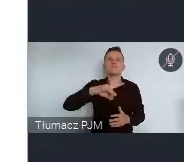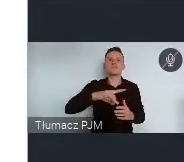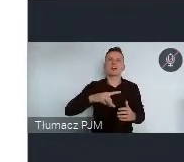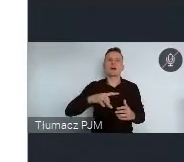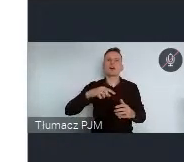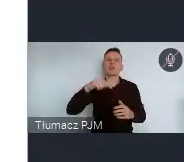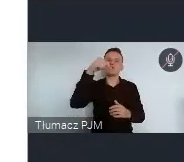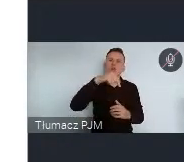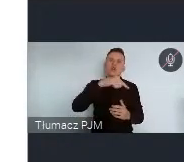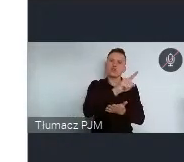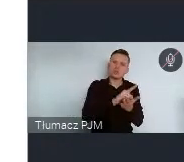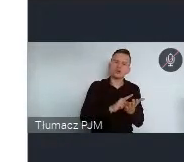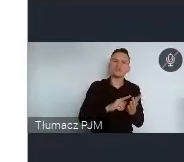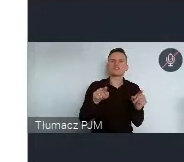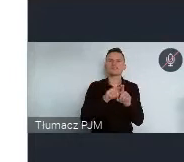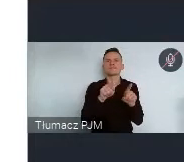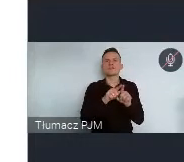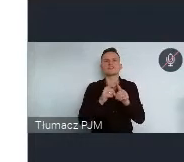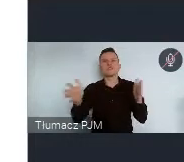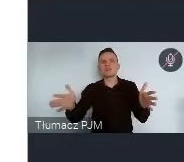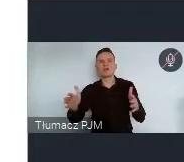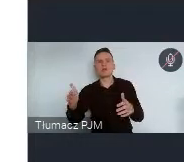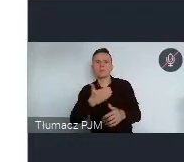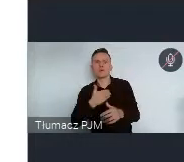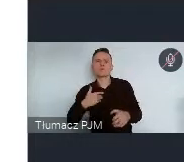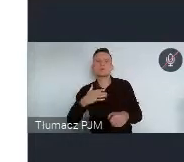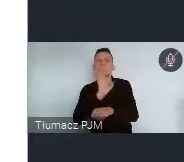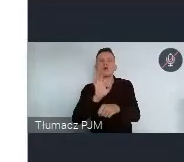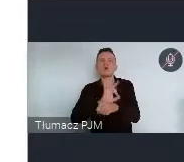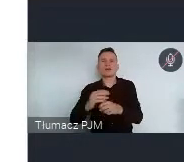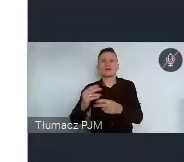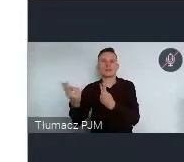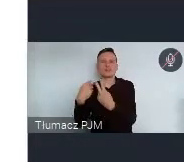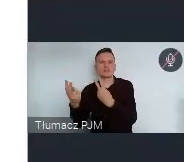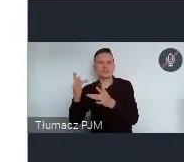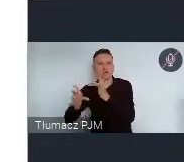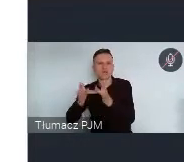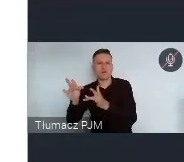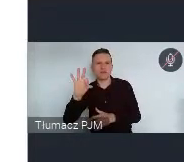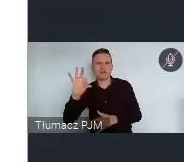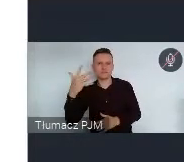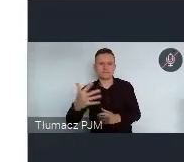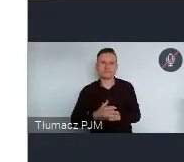w realizację projektu "Rowerowa S5". Dzięki współpracy z Lokalną Grupą Działania Gościnna Wielkopolska